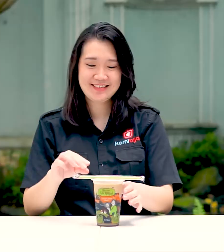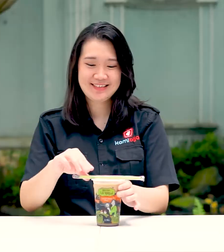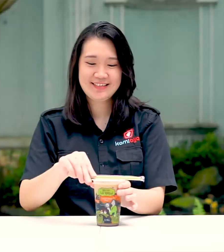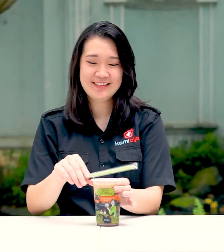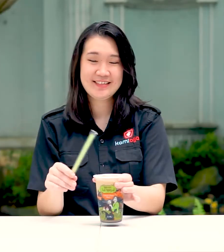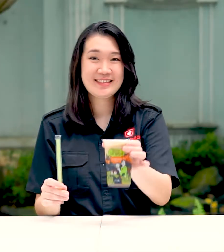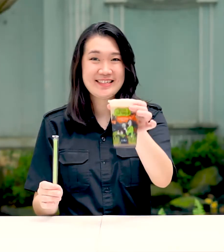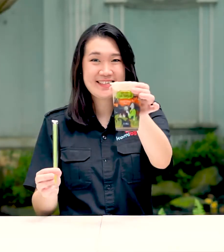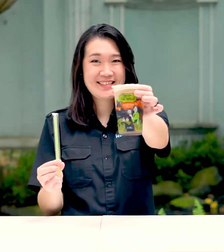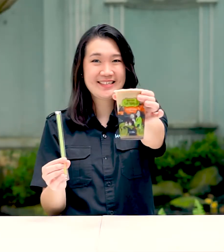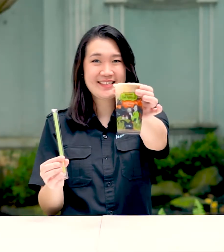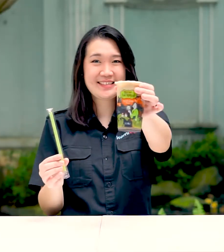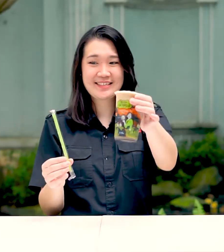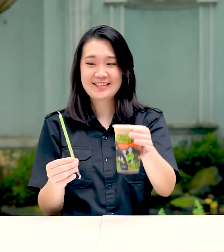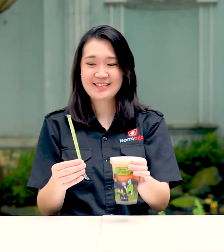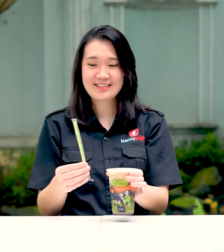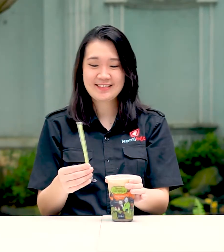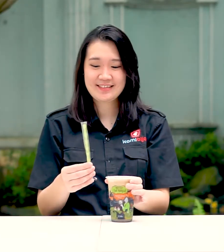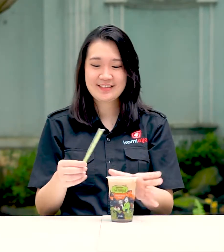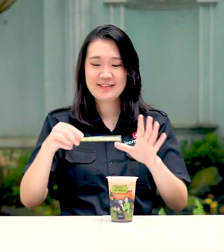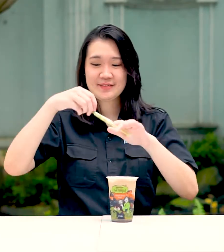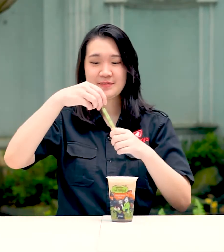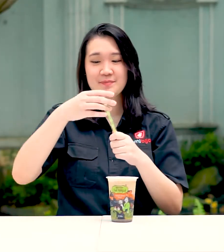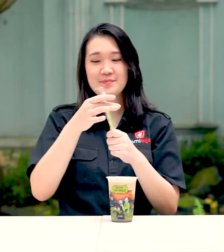Yuk langsung aja kita cobain